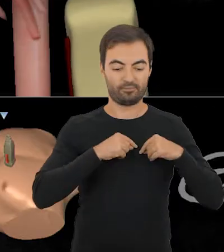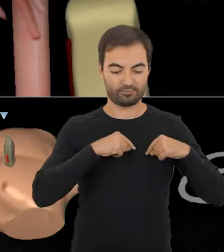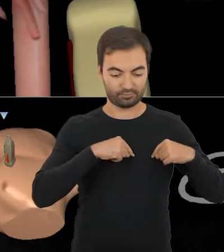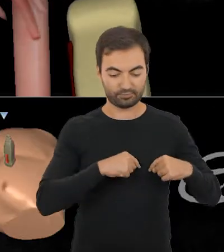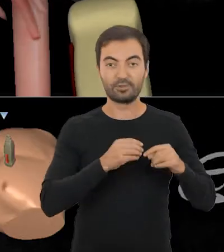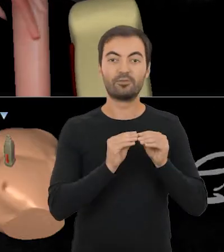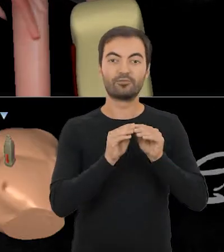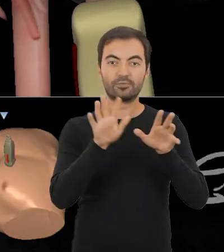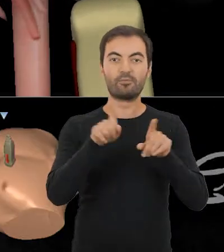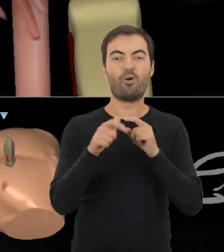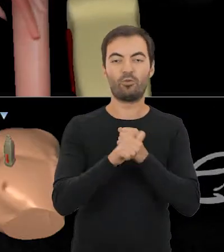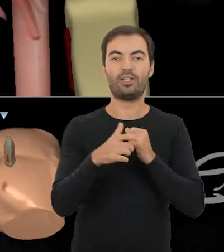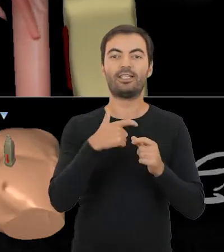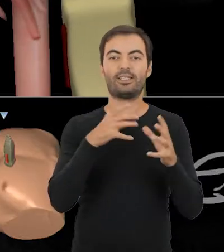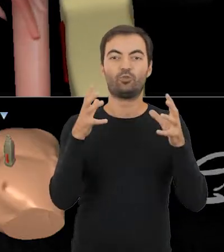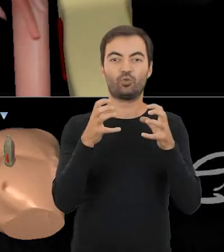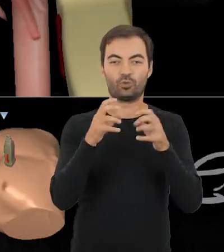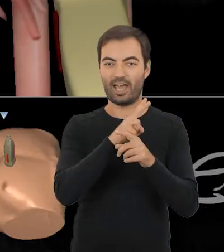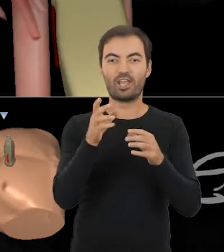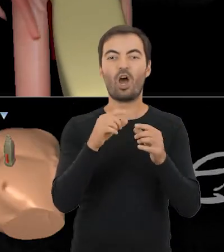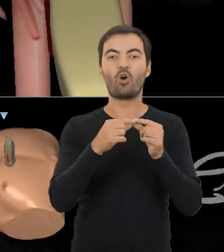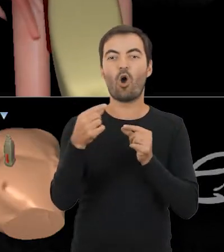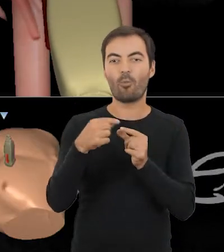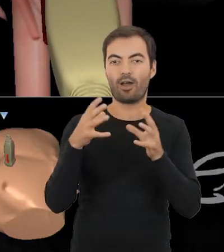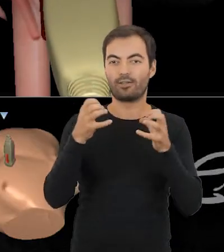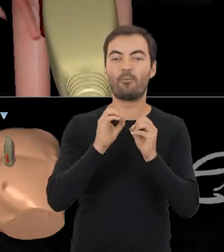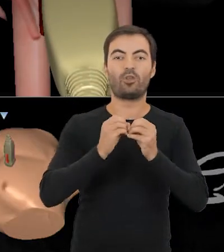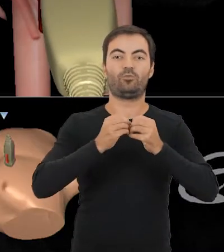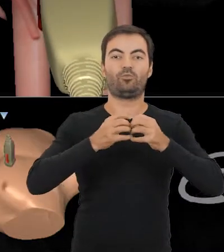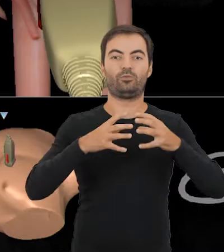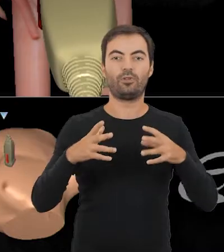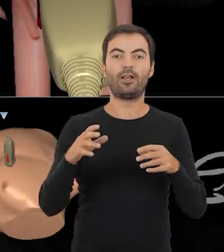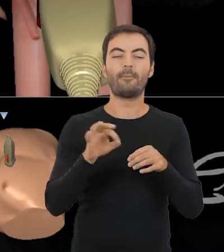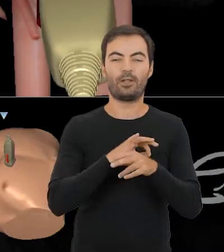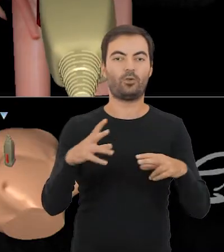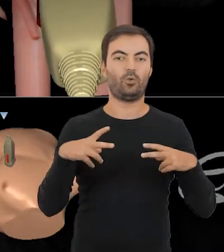potem następuje rozkurcz serca, mięsień odpoczywa, a układ elektryczny zeruje się,